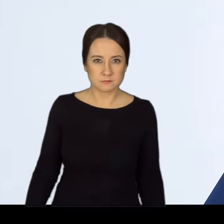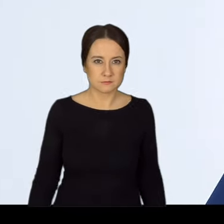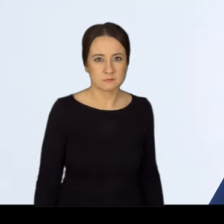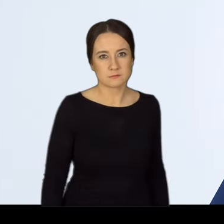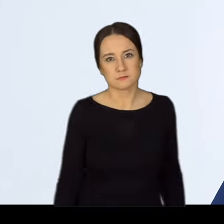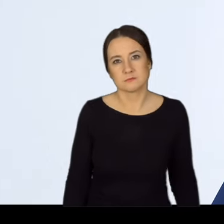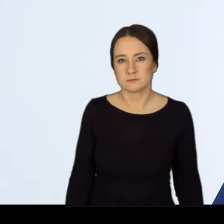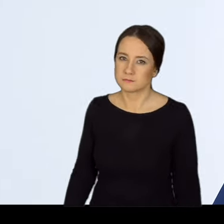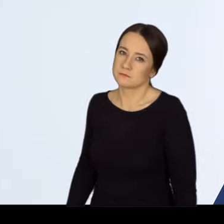Jak fastryga